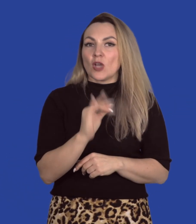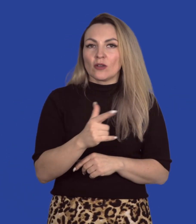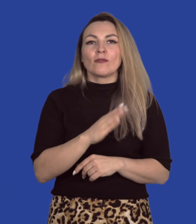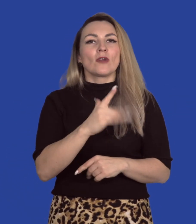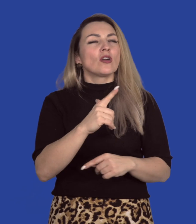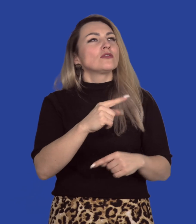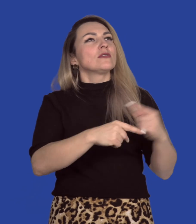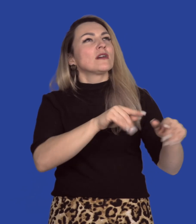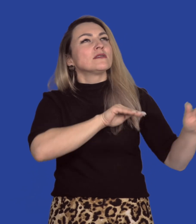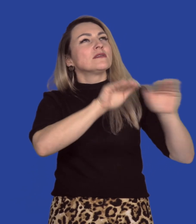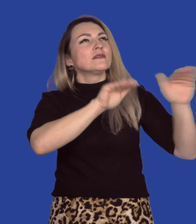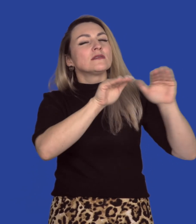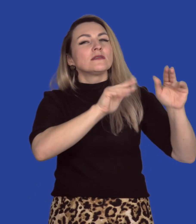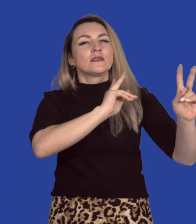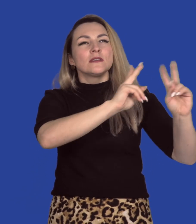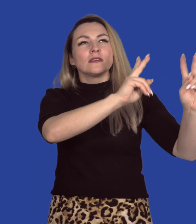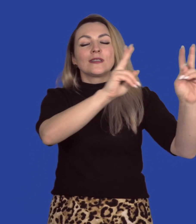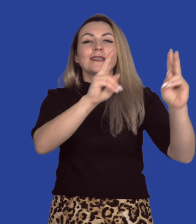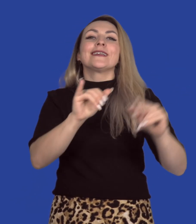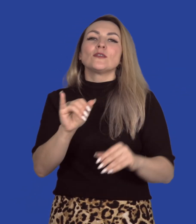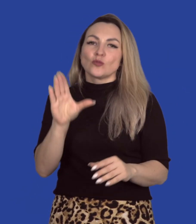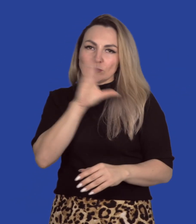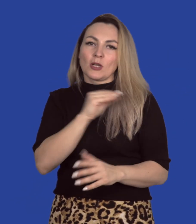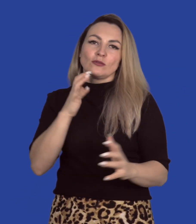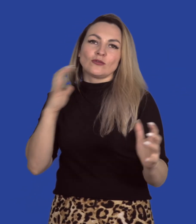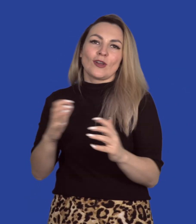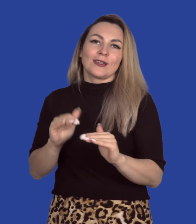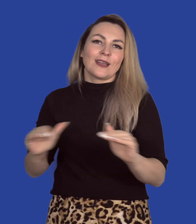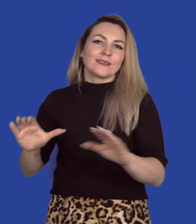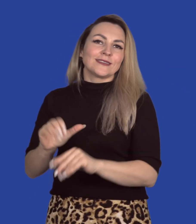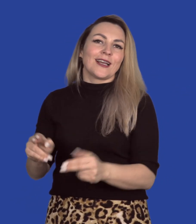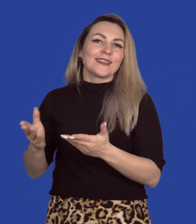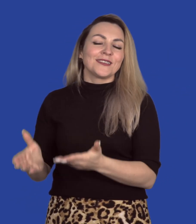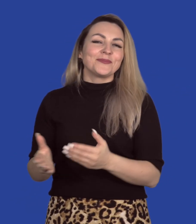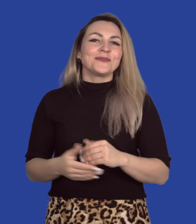ВОГ использовал свой административный ресурс, чтобы остановить закрытие детского сада.